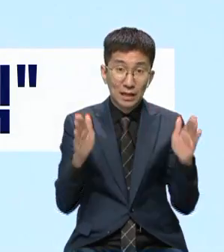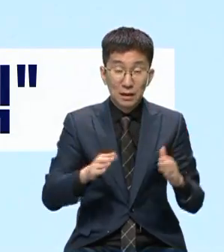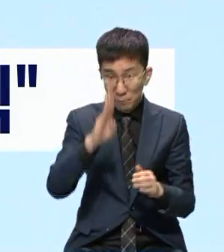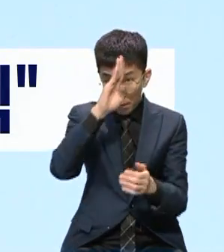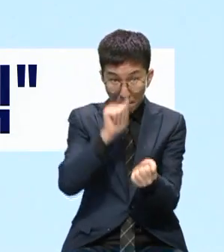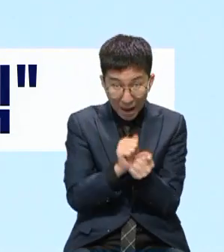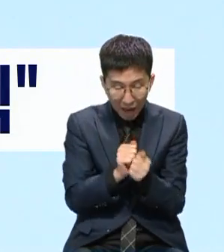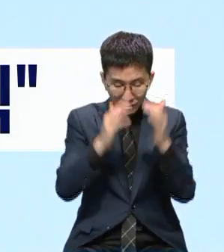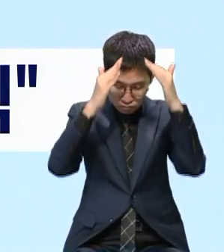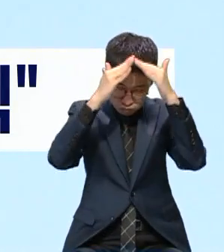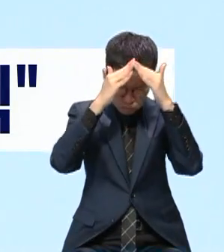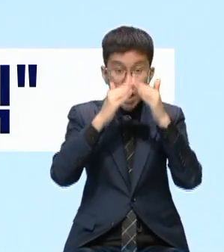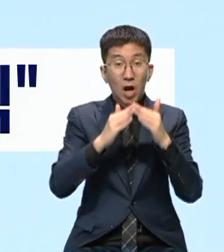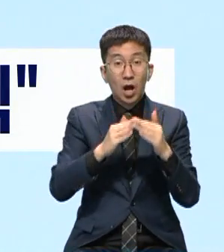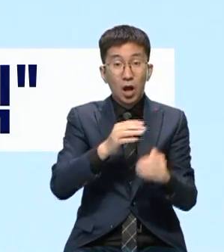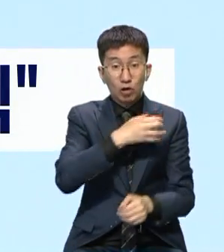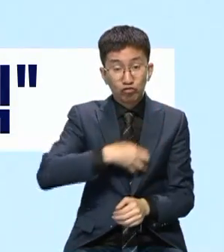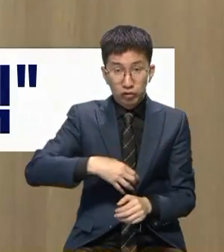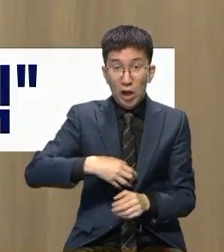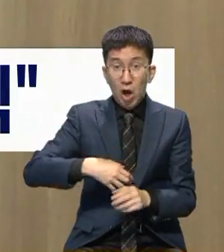지자체가 지정한 협력 병원으로부터 건강